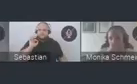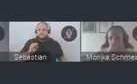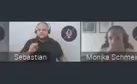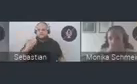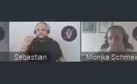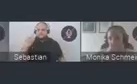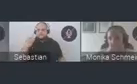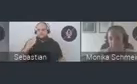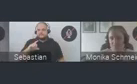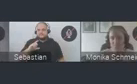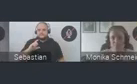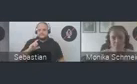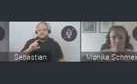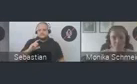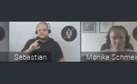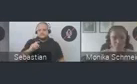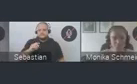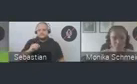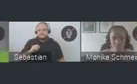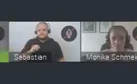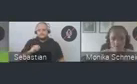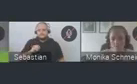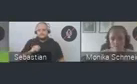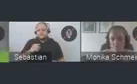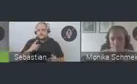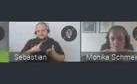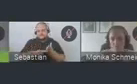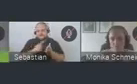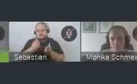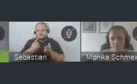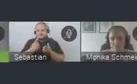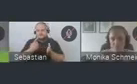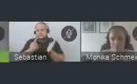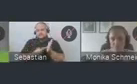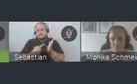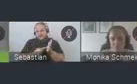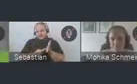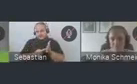Witam serdecznie na naszym pierwszym z ostatnich webinariów